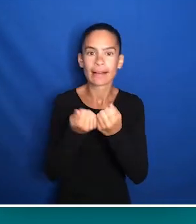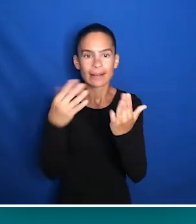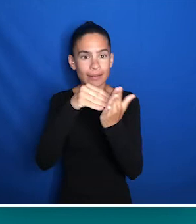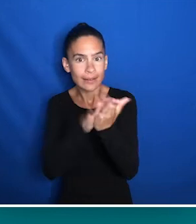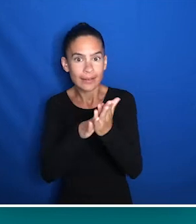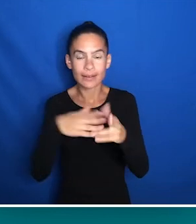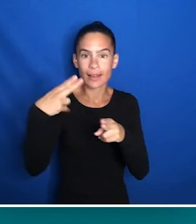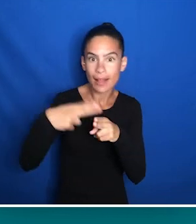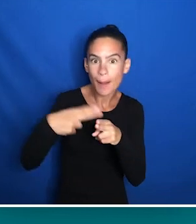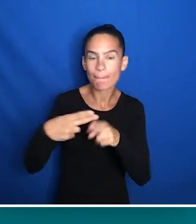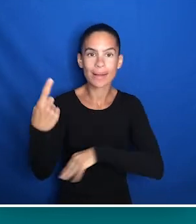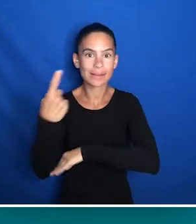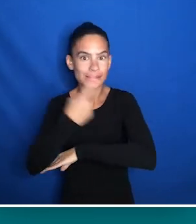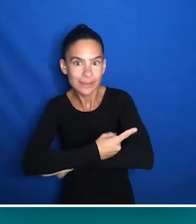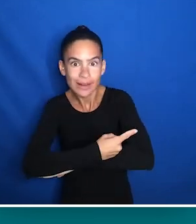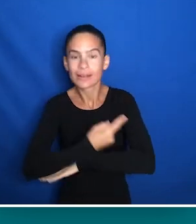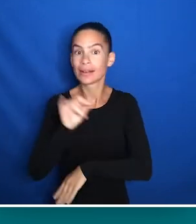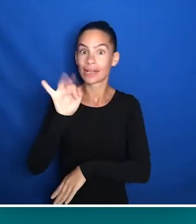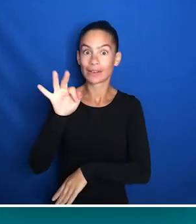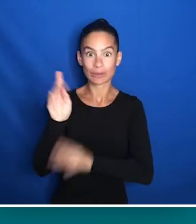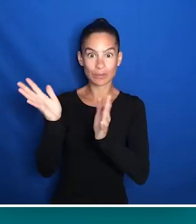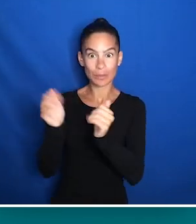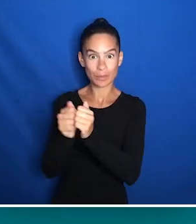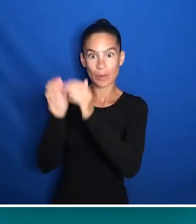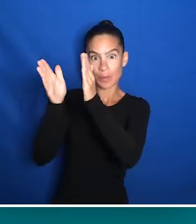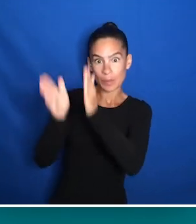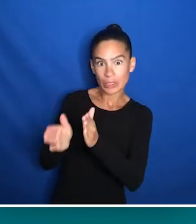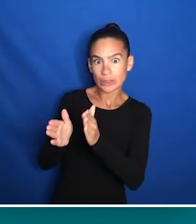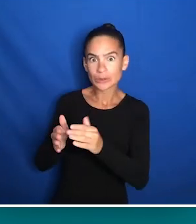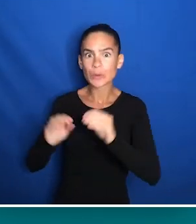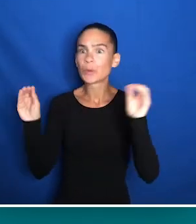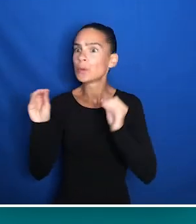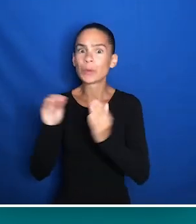y luego solo escribir los nombres y fechas. Si has hablado verbalmente con las personas,